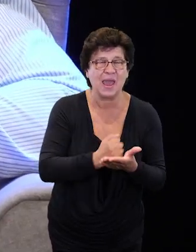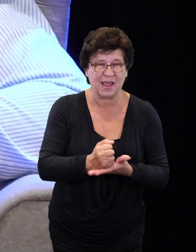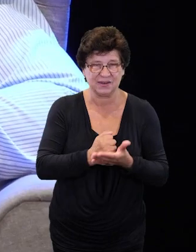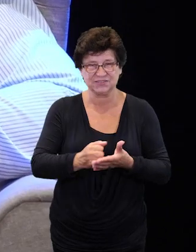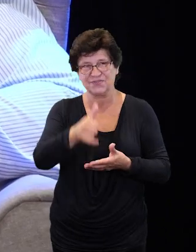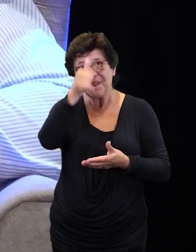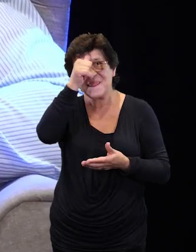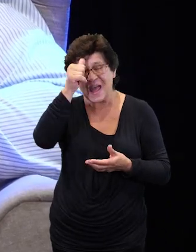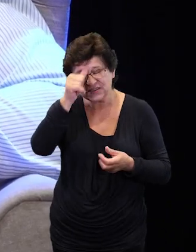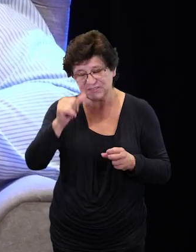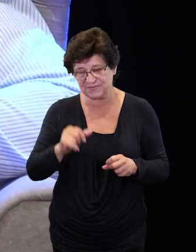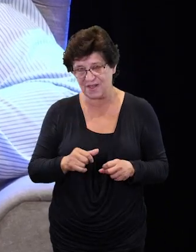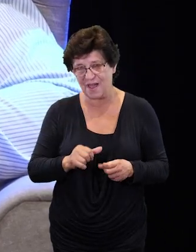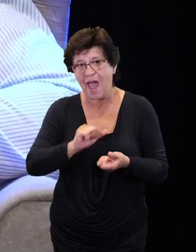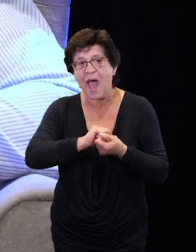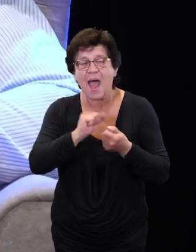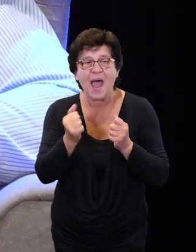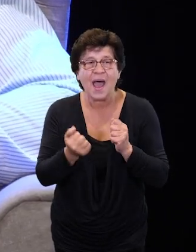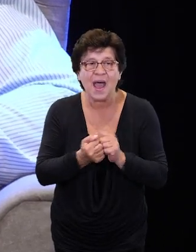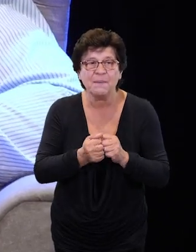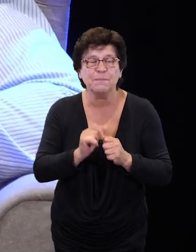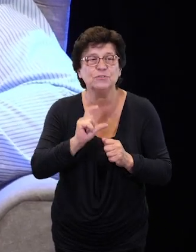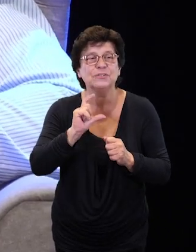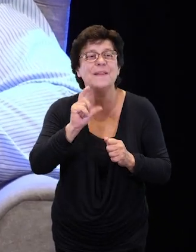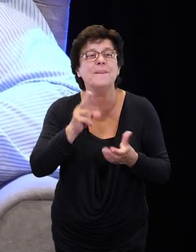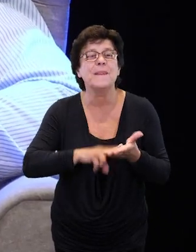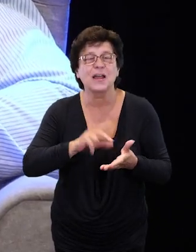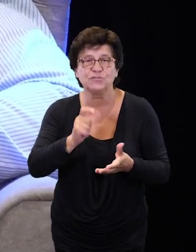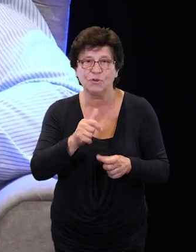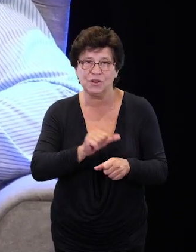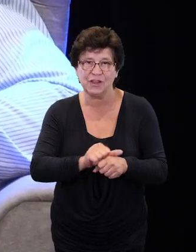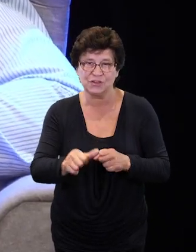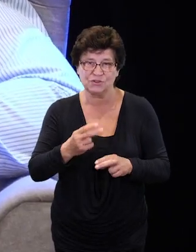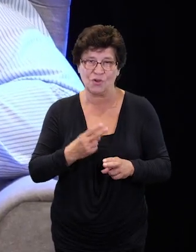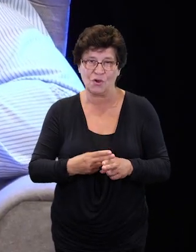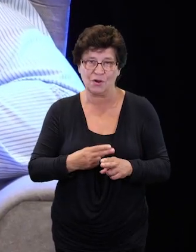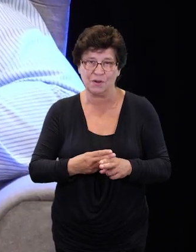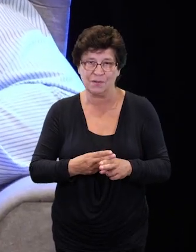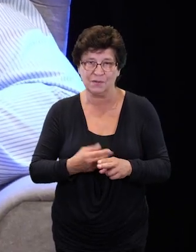I to jest jedyna moja tak naprawdę uwaga. Jeśli ktoś nie pamięta leków, to niech je ma spisane gdzieś.